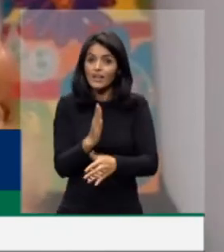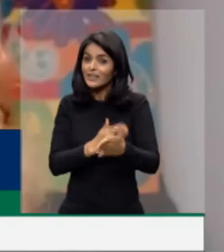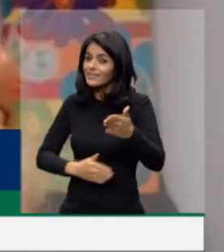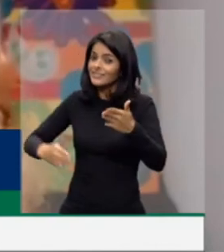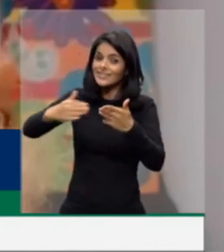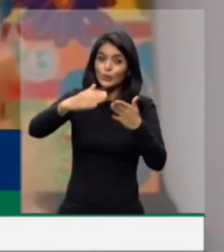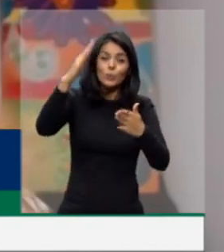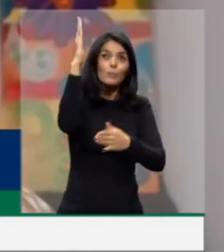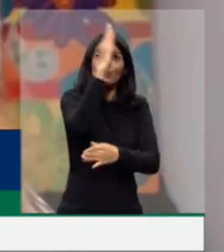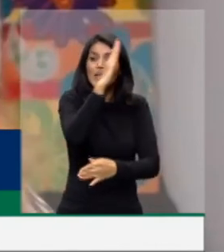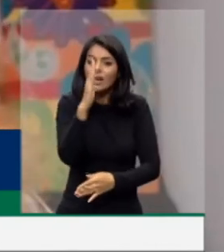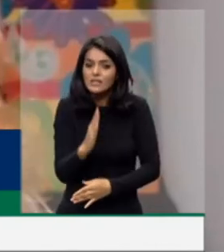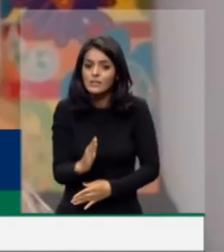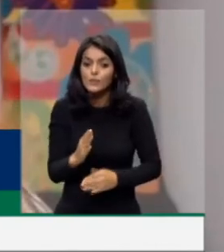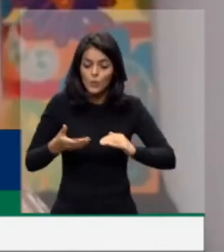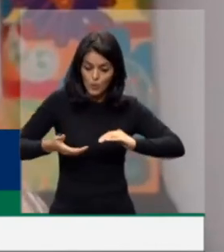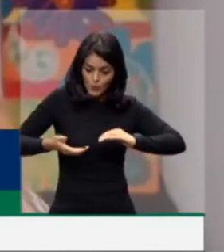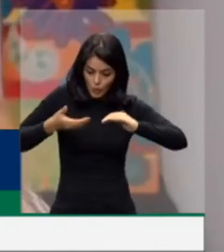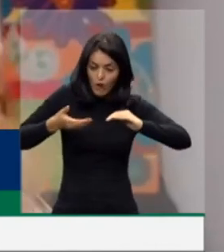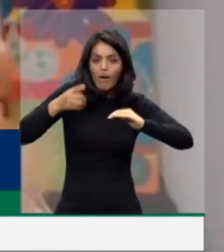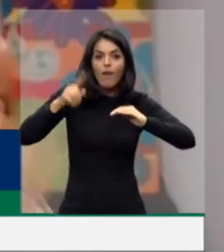MAIS AQUI NESSE PARLAMENTO REPRESENTAMOS O POVO